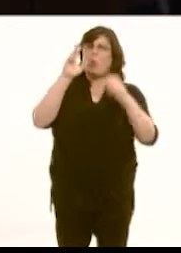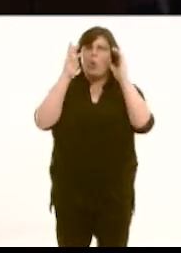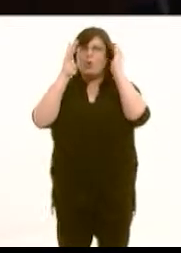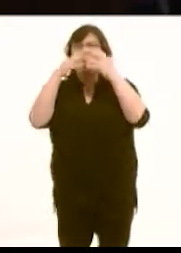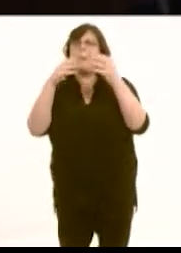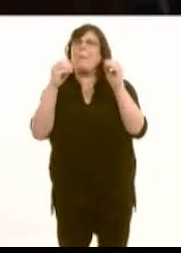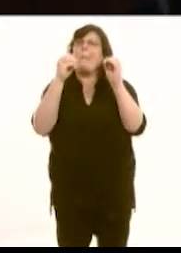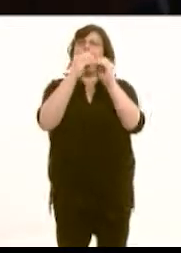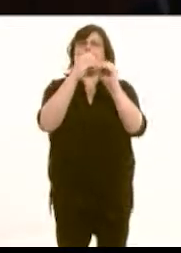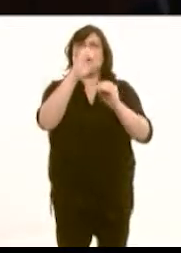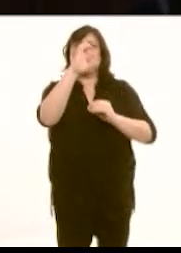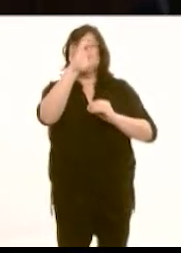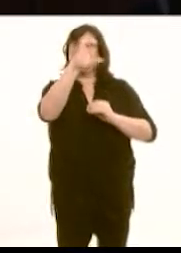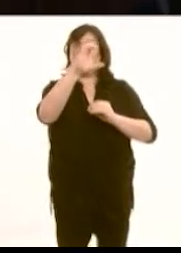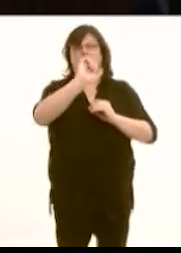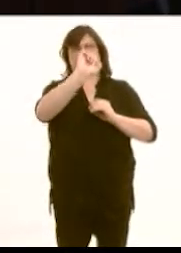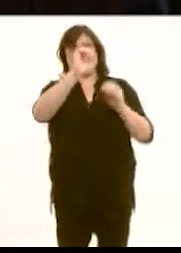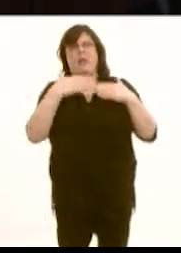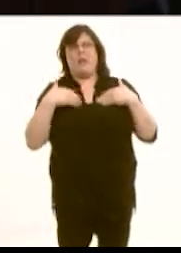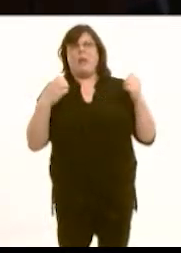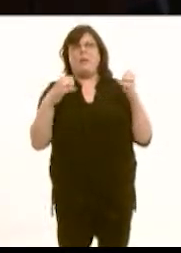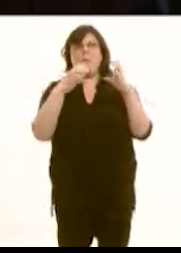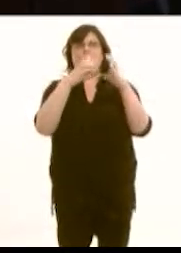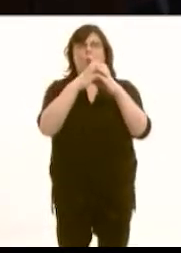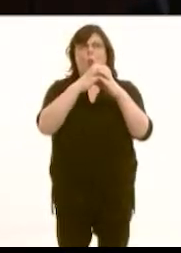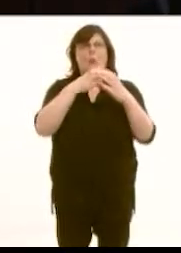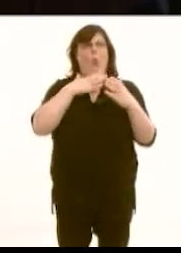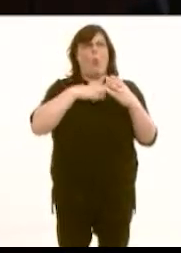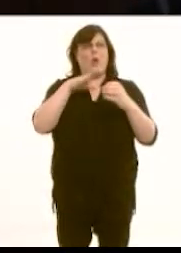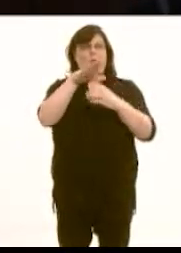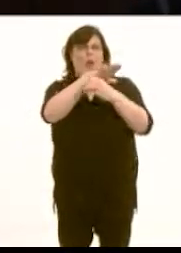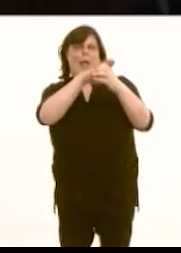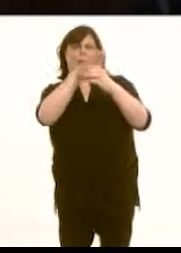yn Lloegr, sydd yn dweud eu bod ond yn mynd i gael triniaeth o fewn 52 wythnos?